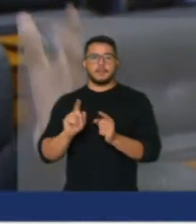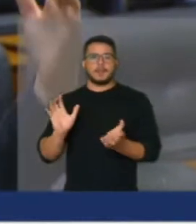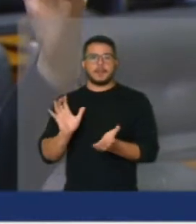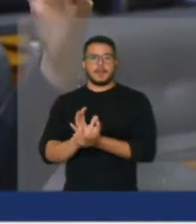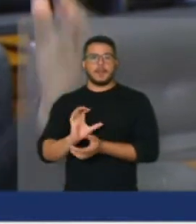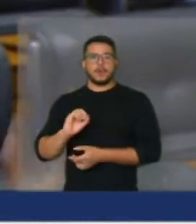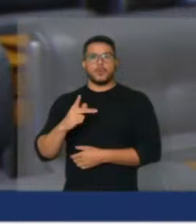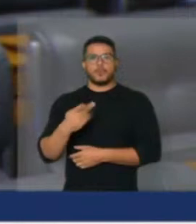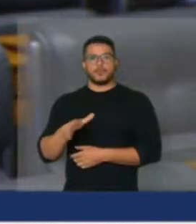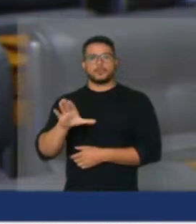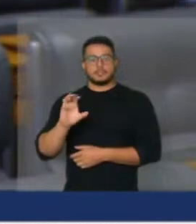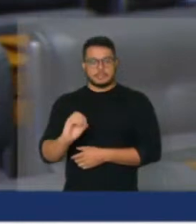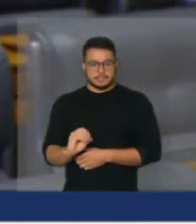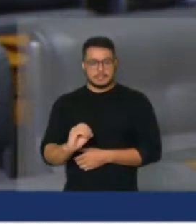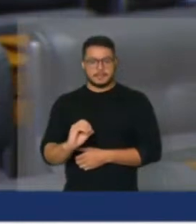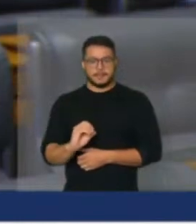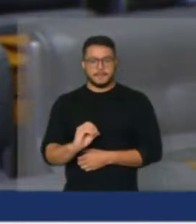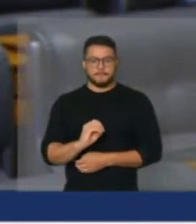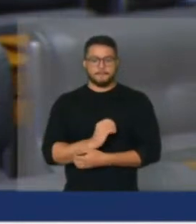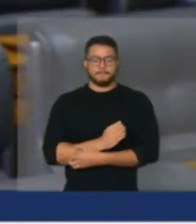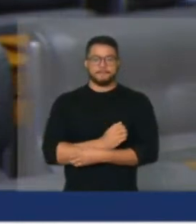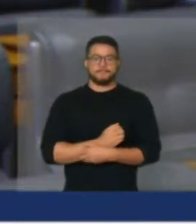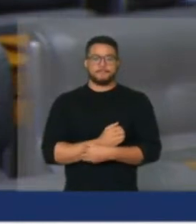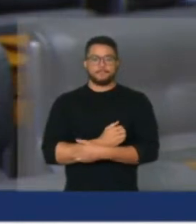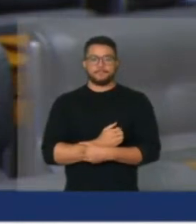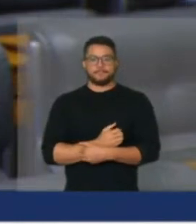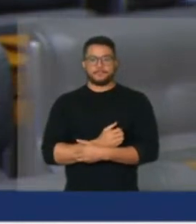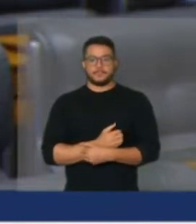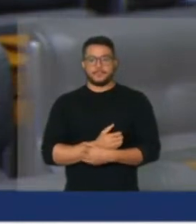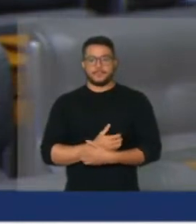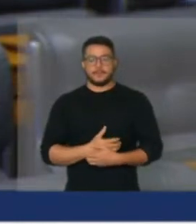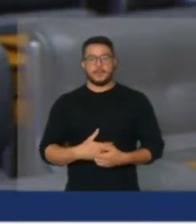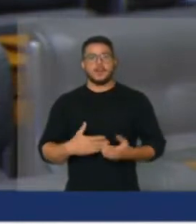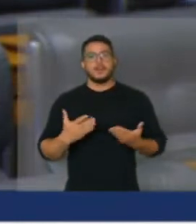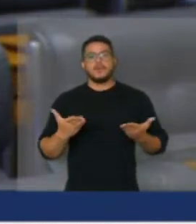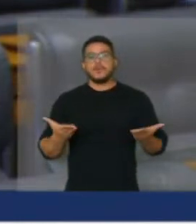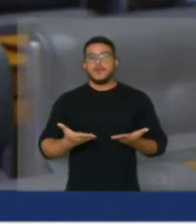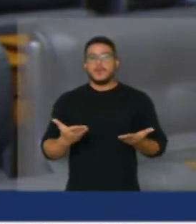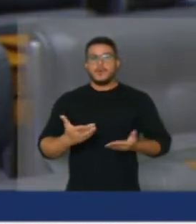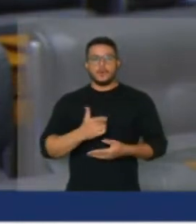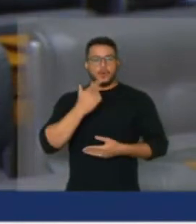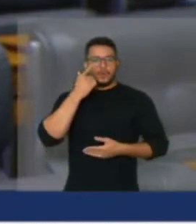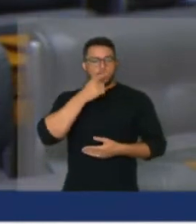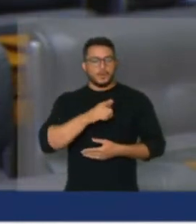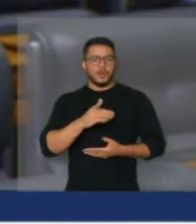PEC DO 1% PARA, NO DIA DO PREFEITO... NO DIA DA PREFEITA, NÃO TEM MELHOR PRESENTE PARA OS MUNICÍPIOS E PARA O POVO BRASILEIRO. -- [PRESIDENTE]: